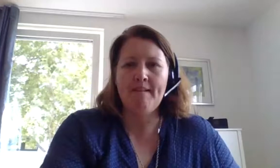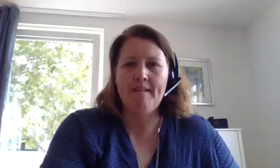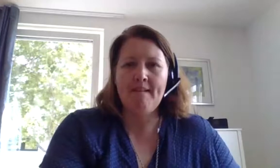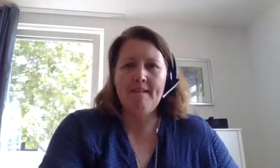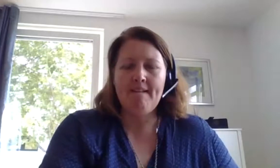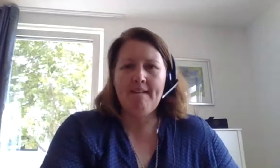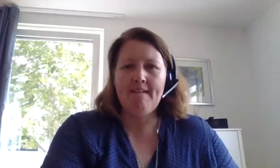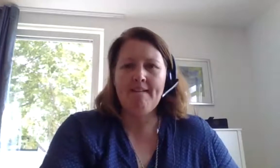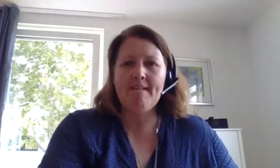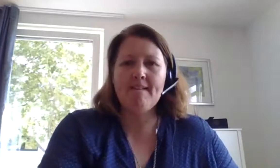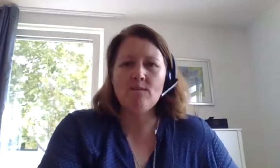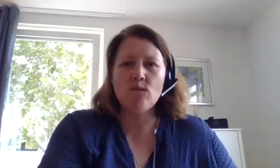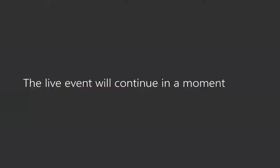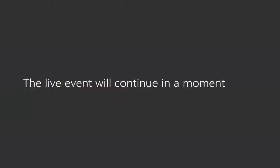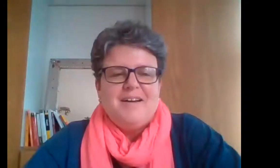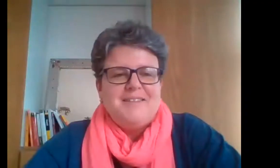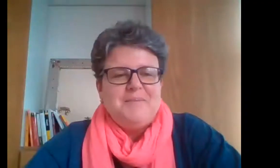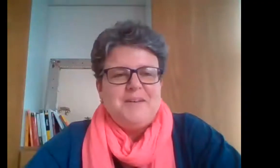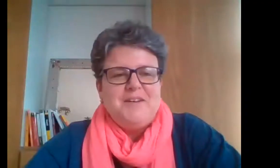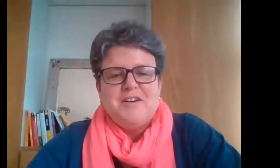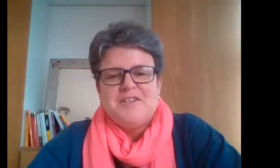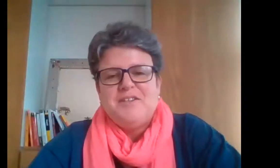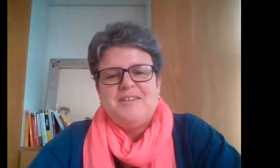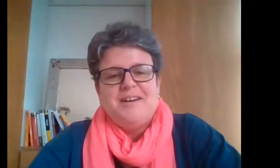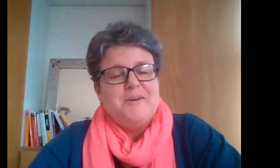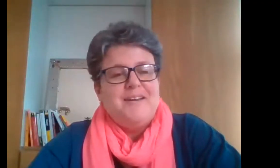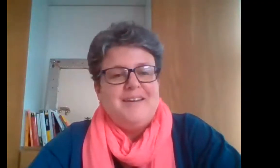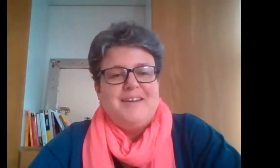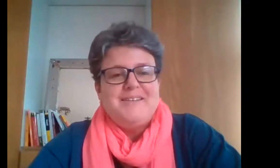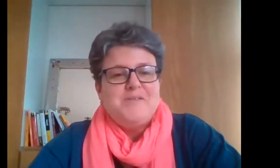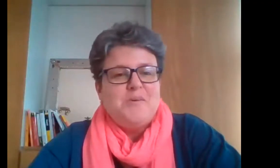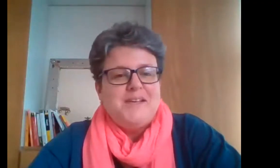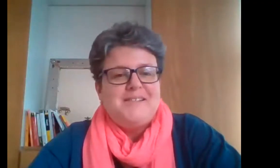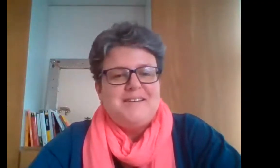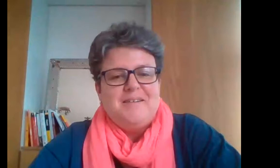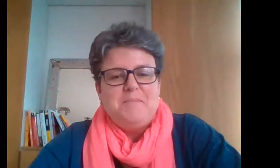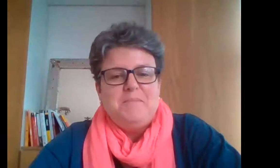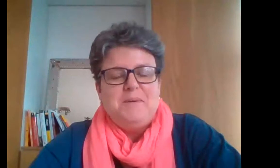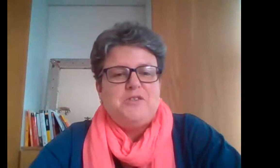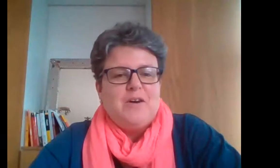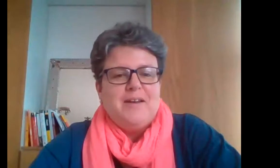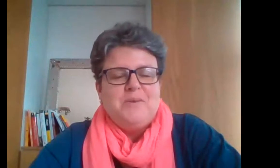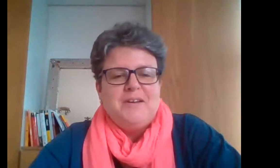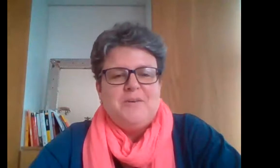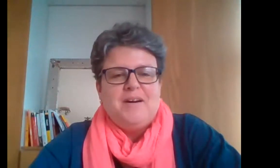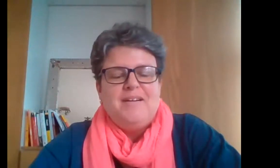شكرا جزيلا شتيفاني على المقدمة الجميلة في الواقع كذلك هو الأمر دائما عندما تكون